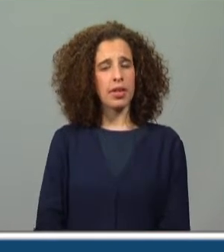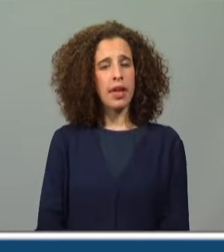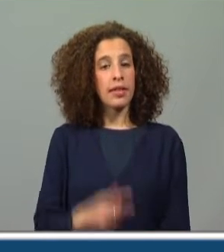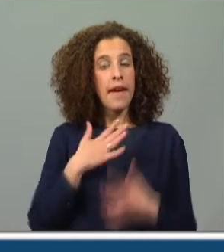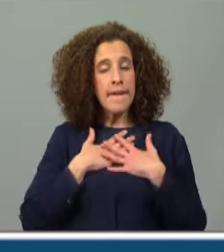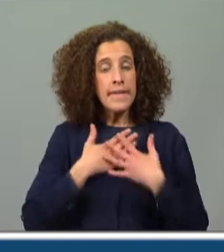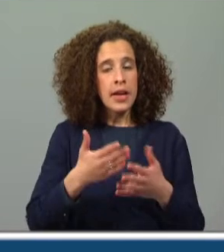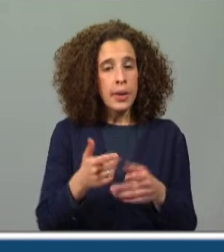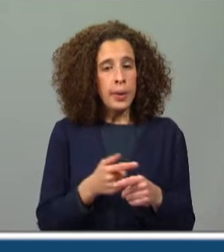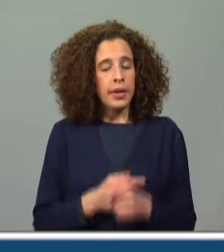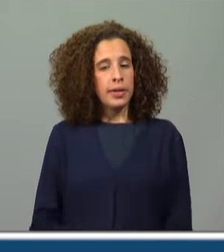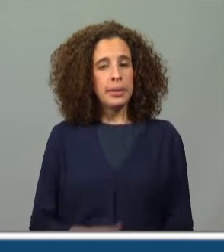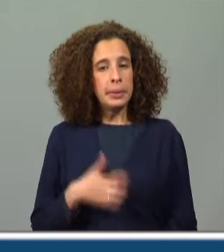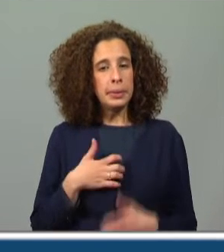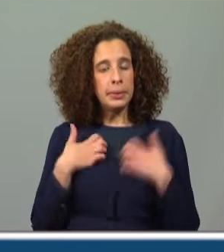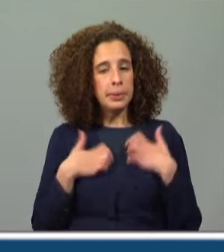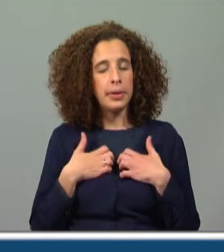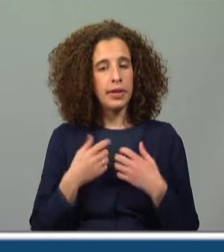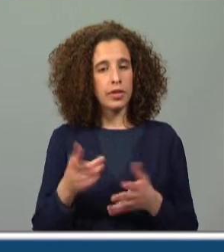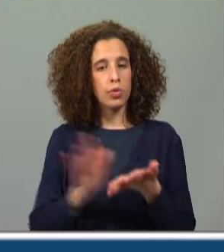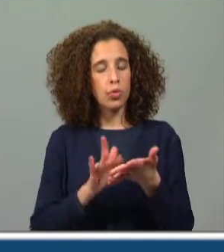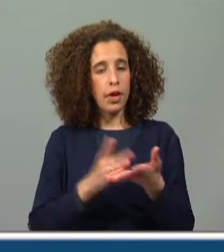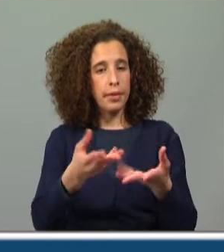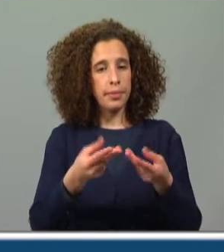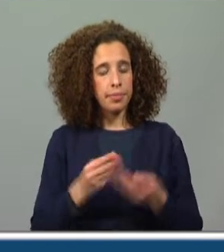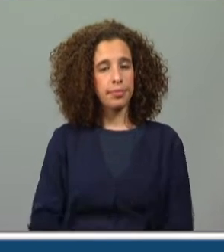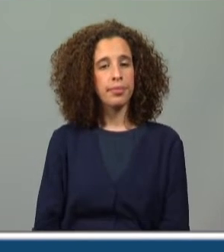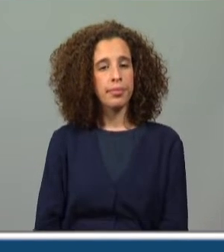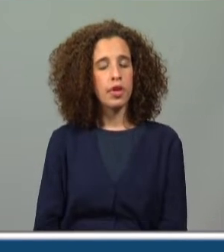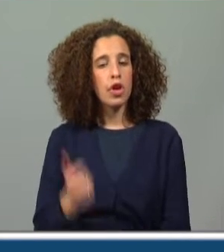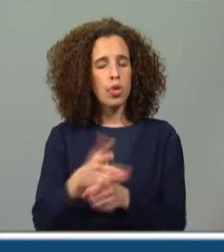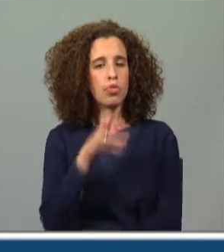vontade a ansiedade de ter aquele livro e a outra ia respondendo sempre com 我想要擁有那本書的焦慮另一個總是回复